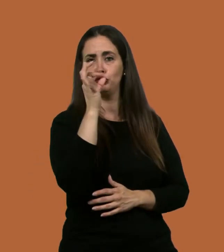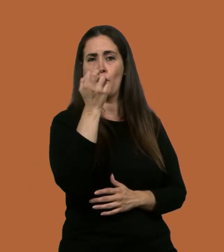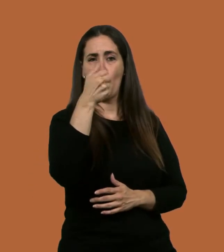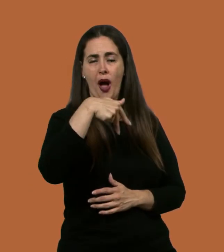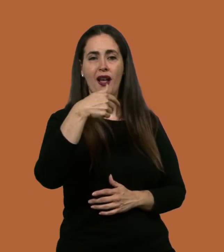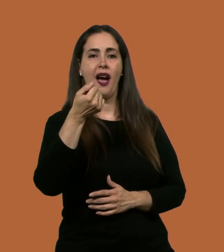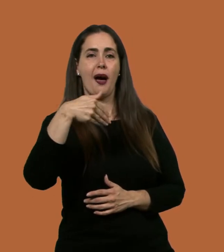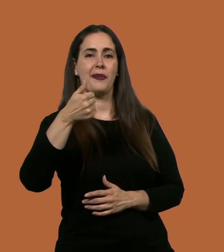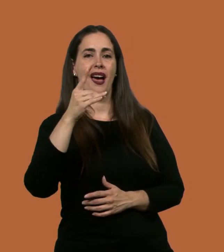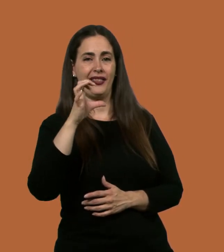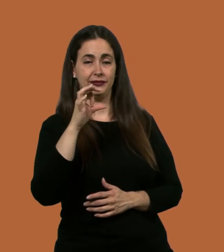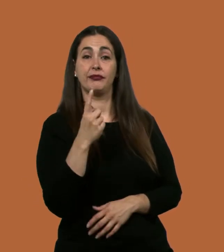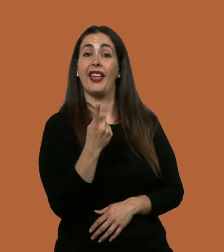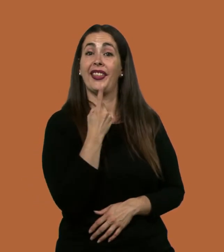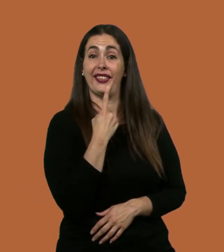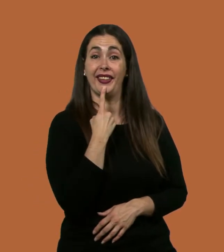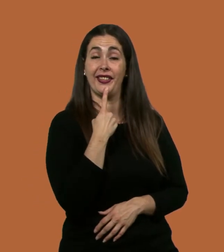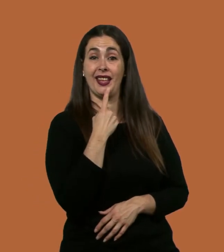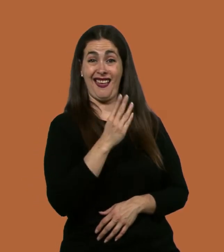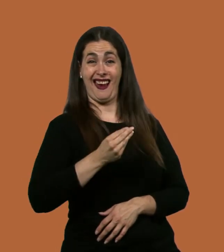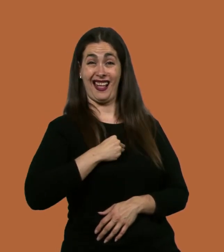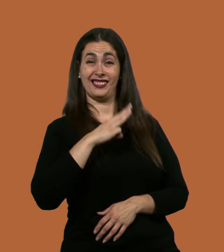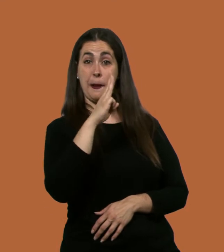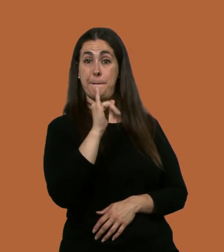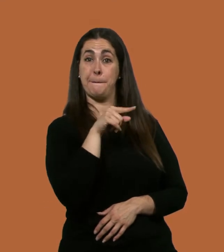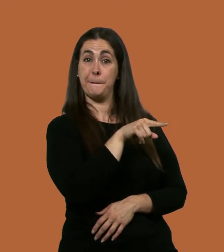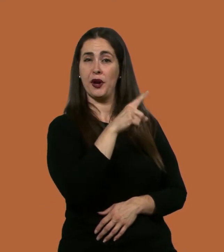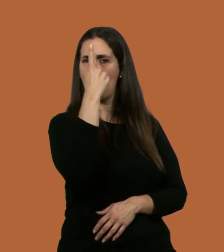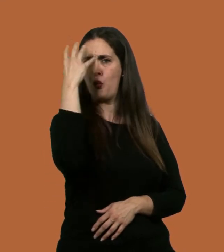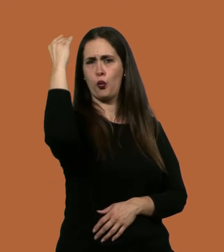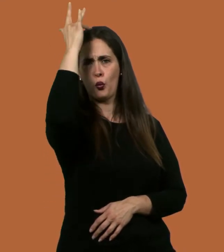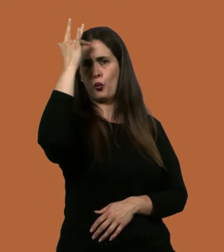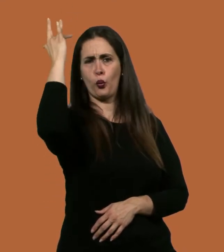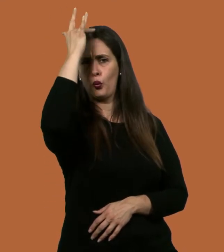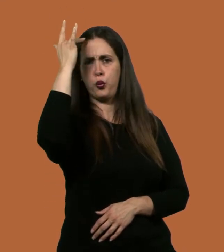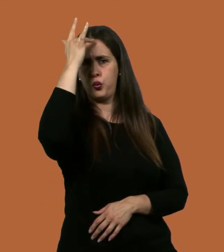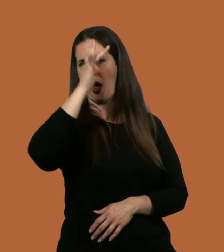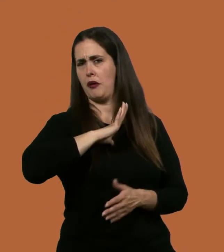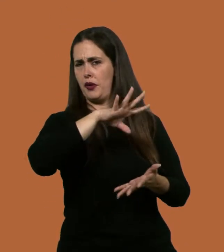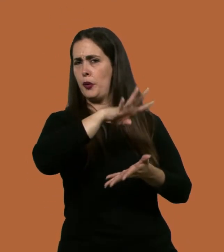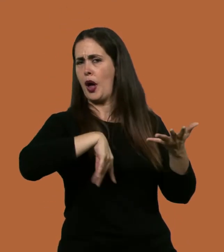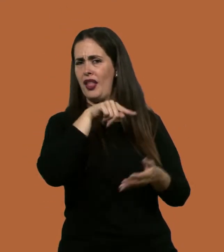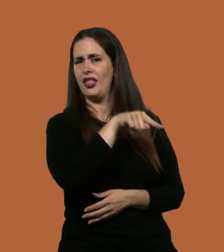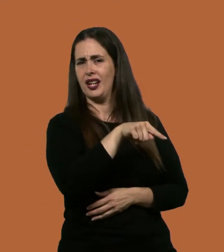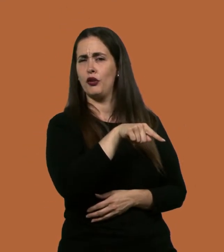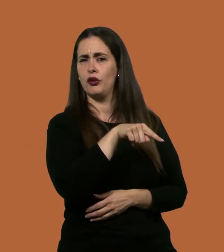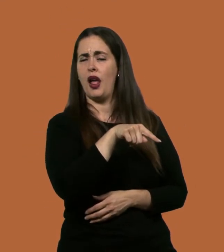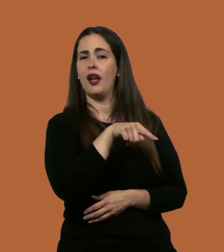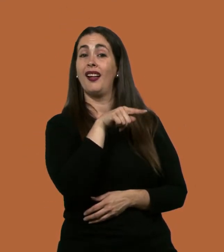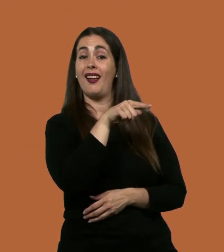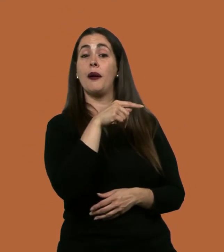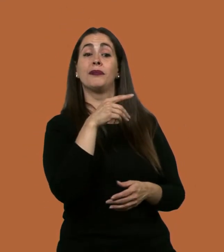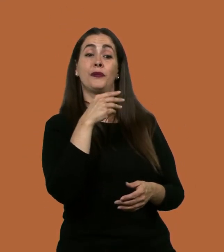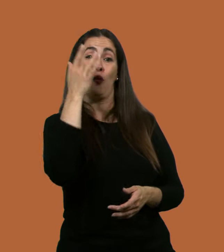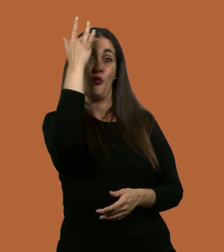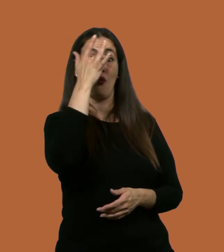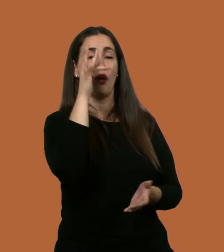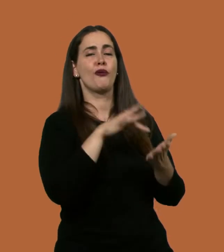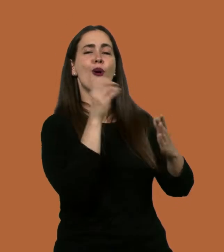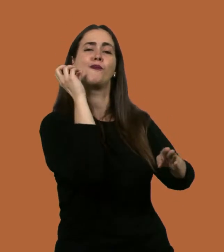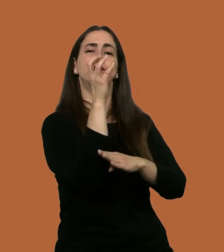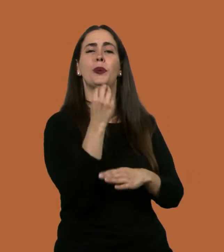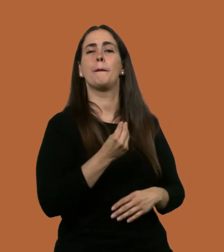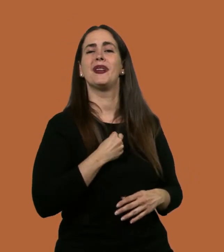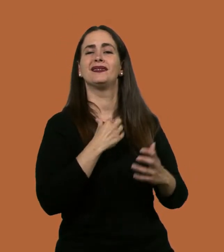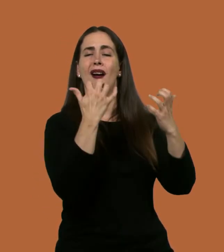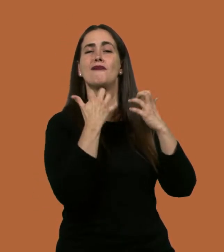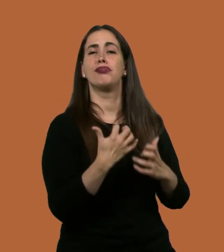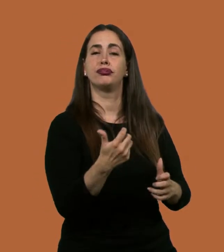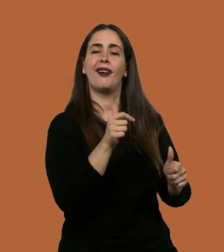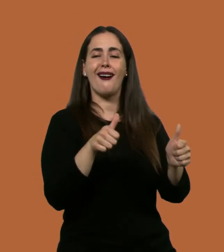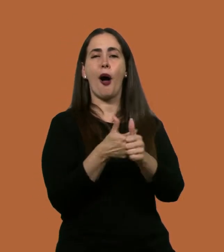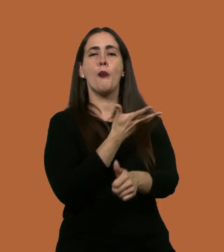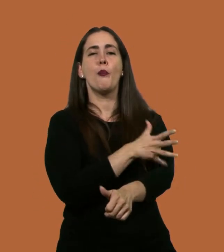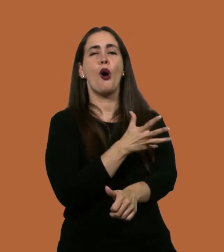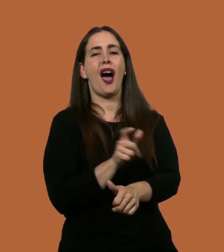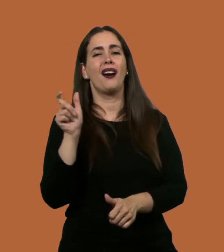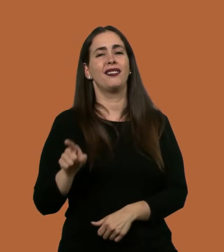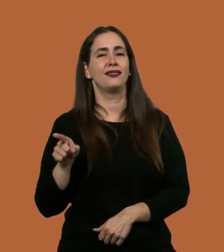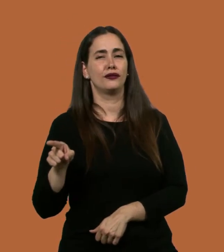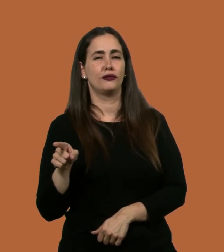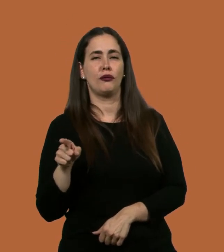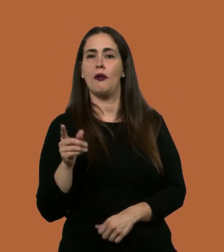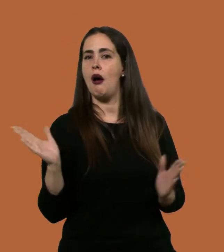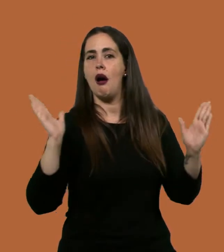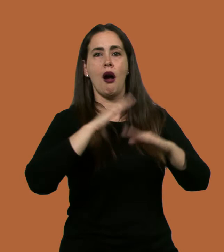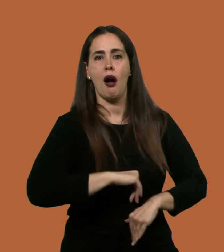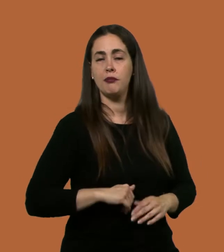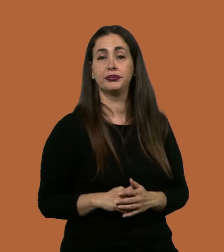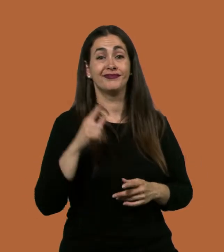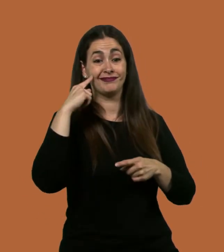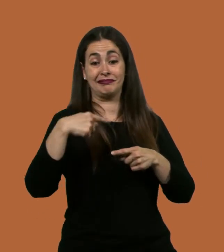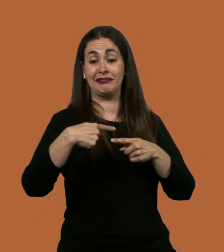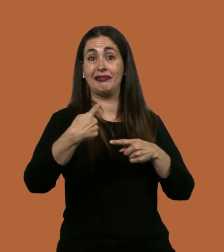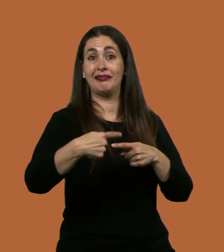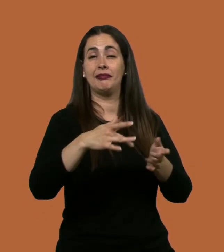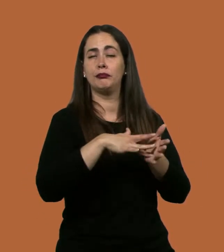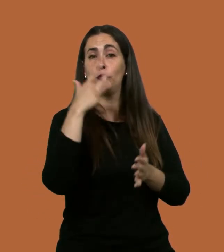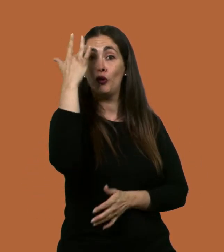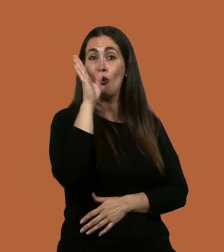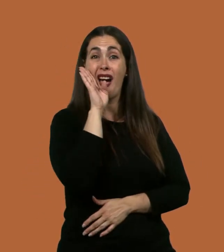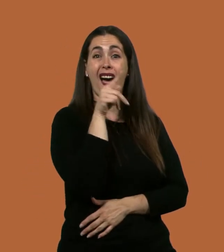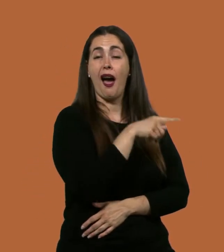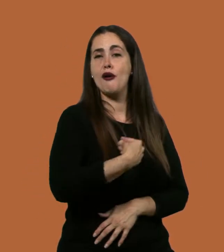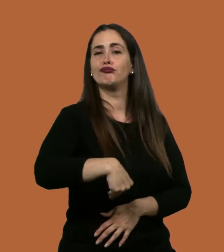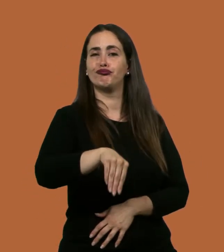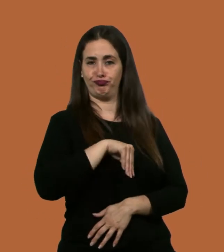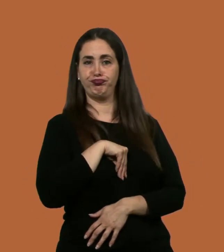Segons recull Joan Amades, un capellà de l’església del Pi de Barcelona va fer una missa sense escolà. Al cap d’alguns dies va morir.